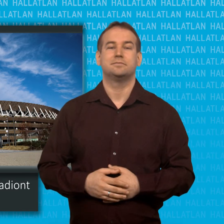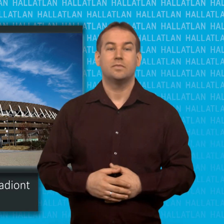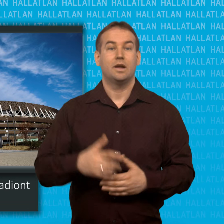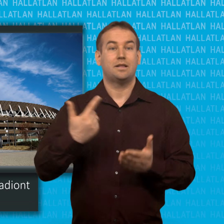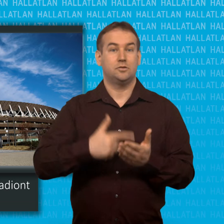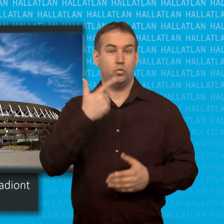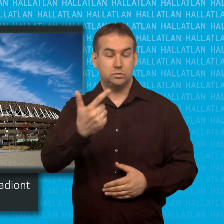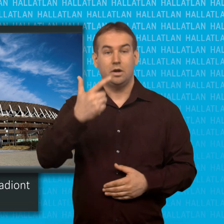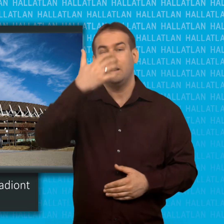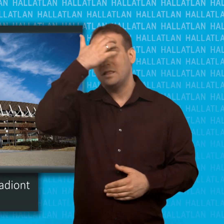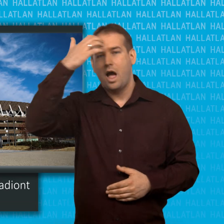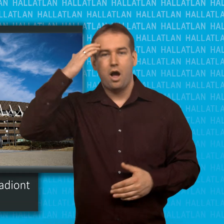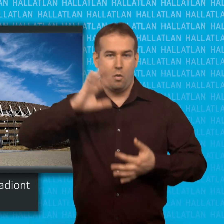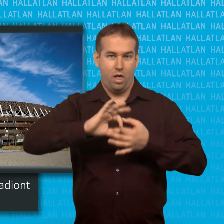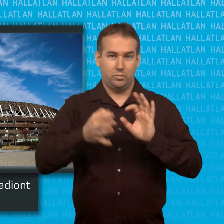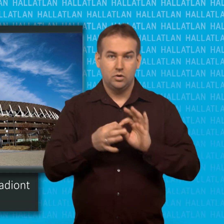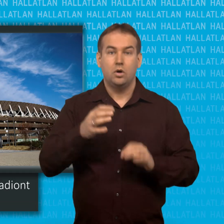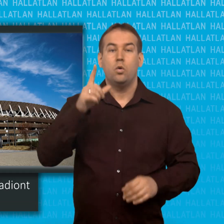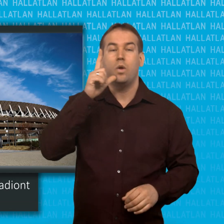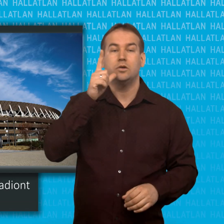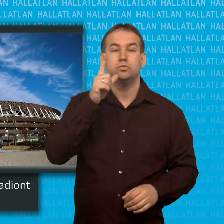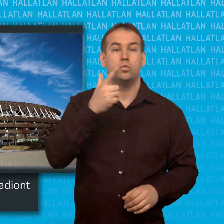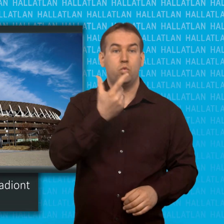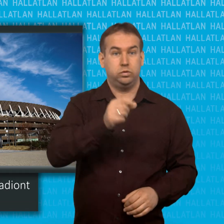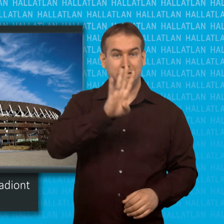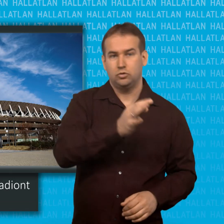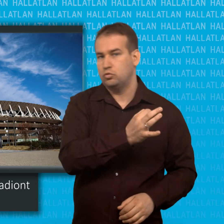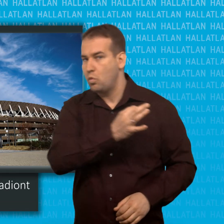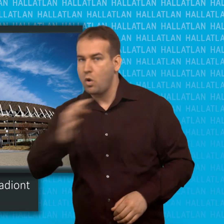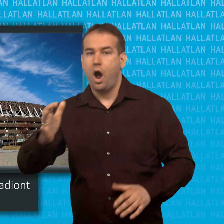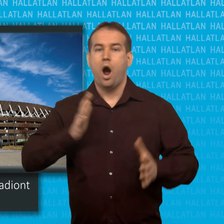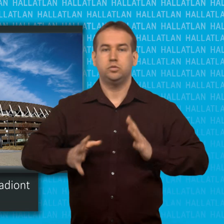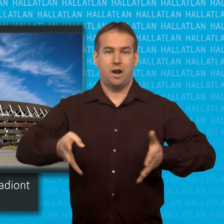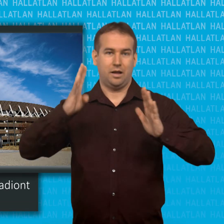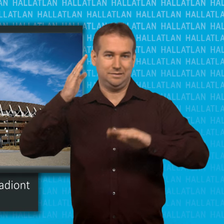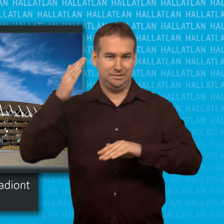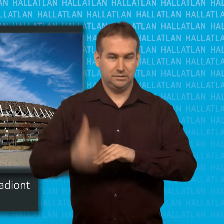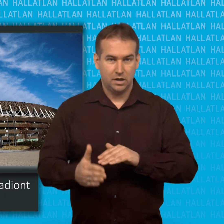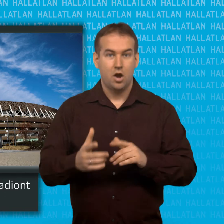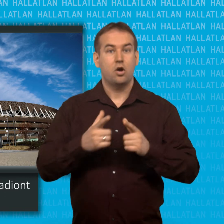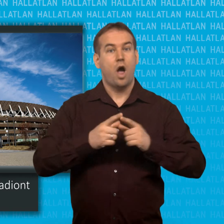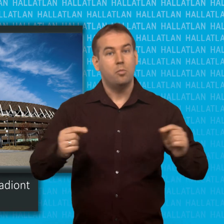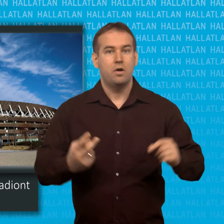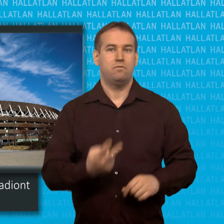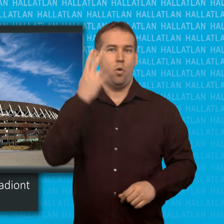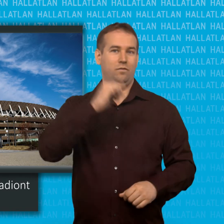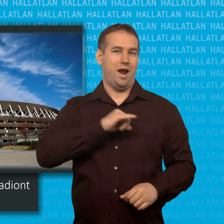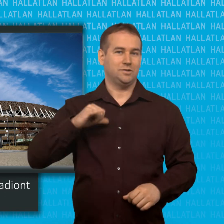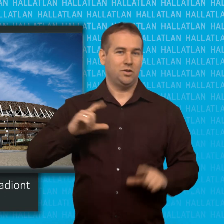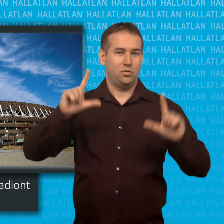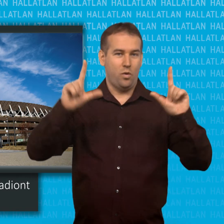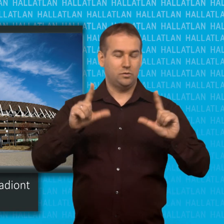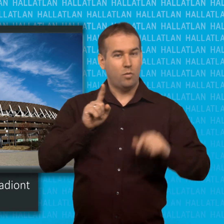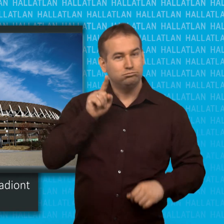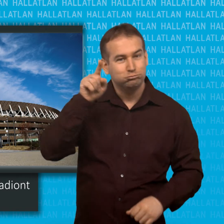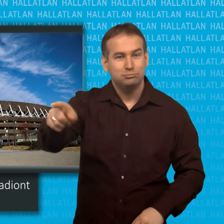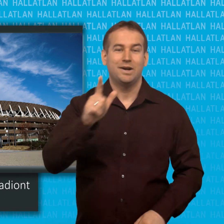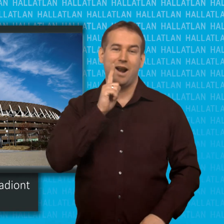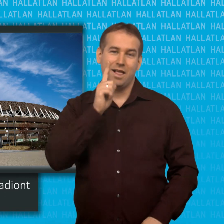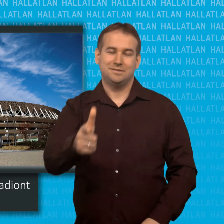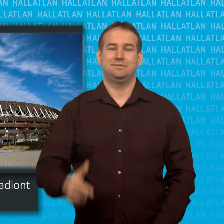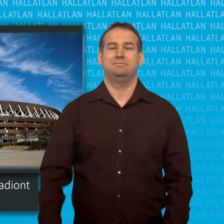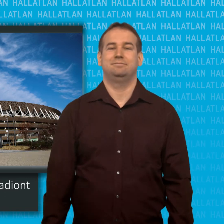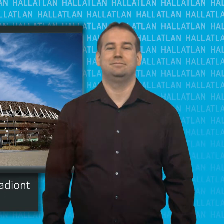A jövő nyári ötkarikás játékokra július 24. és augusztus 9. között kerül sor a japán fővárosban.